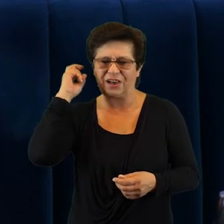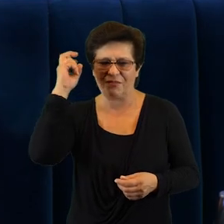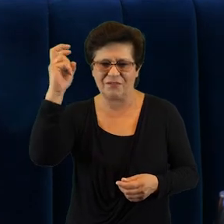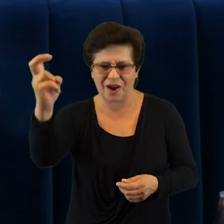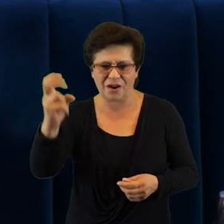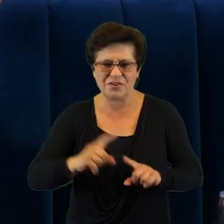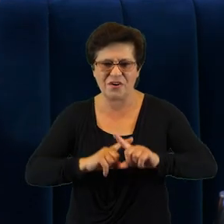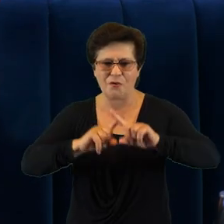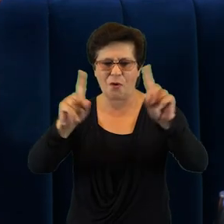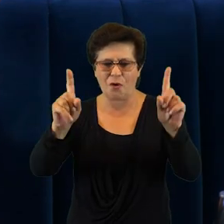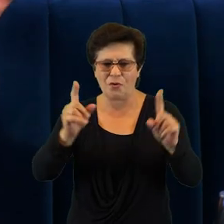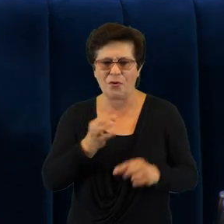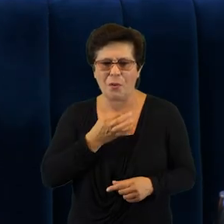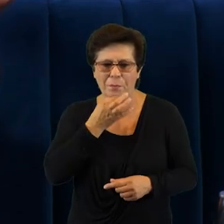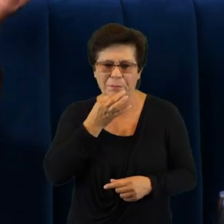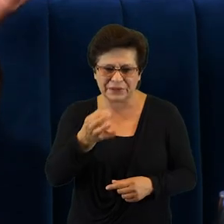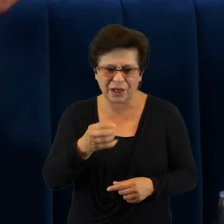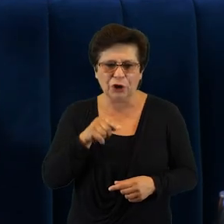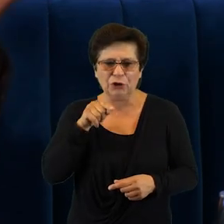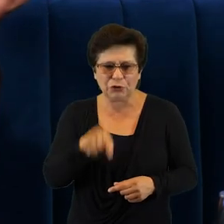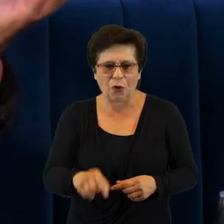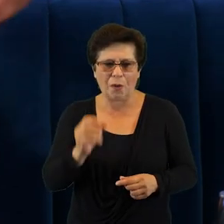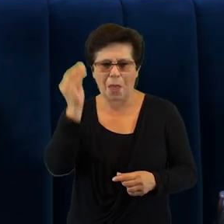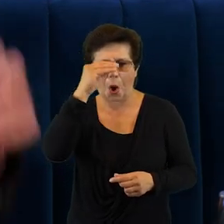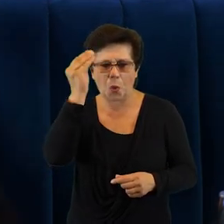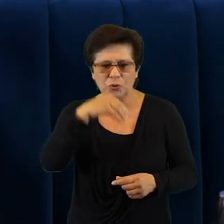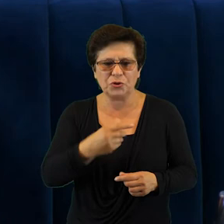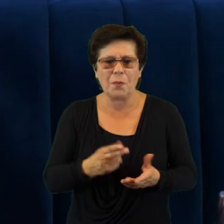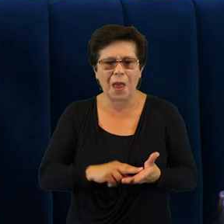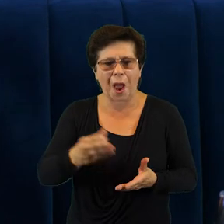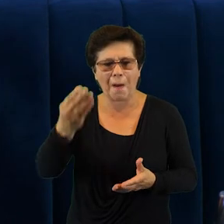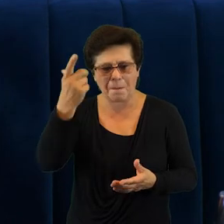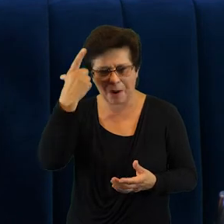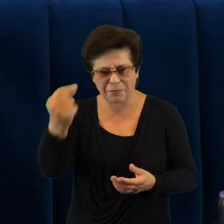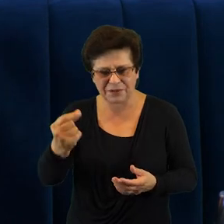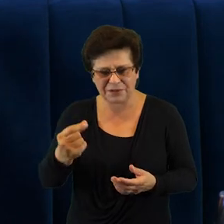I to Jarossy się nauczył na pamięć i tak odpowiadał, jak tam ktoś komplikował mu życie.